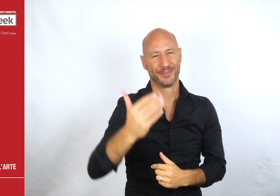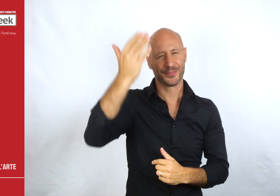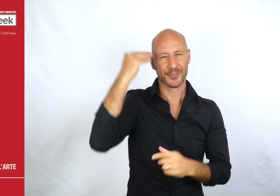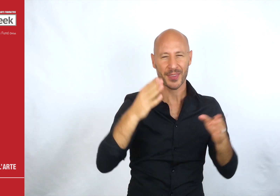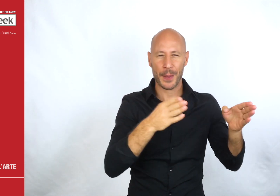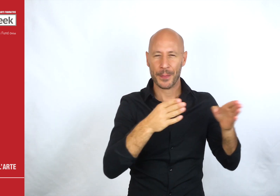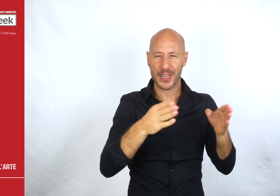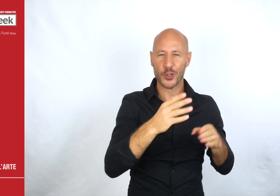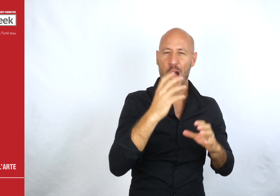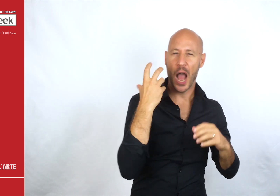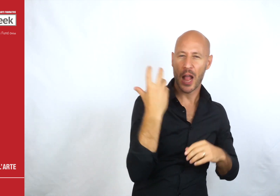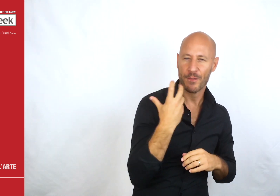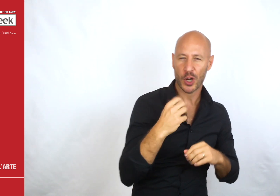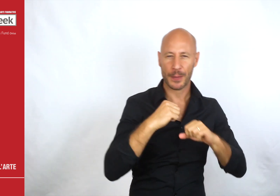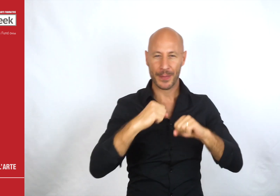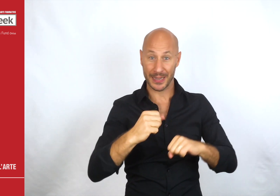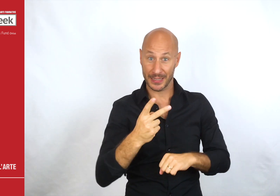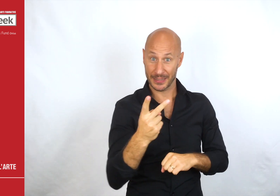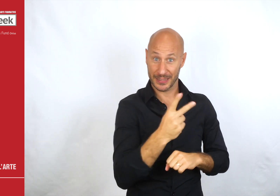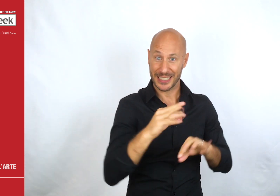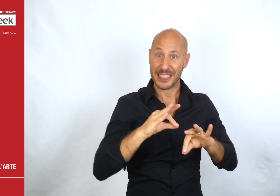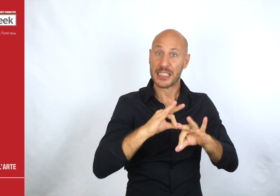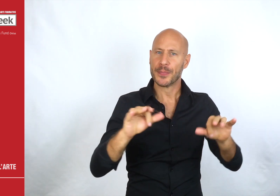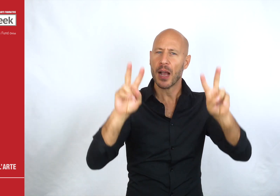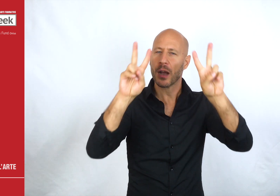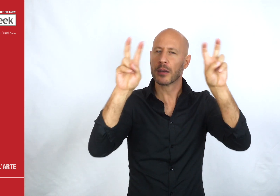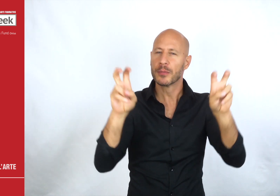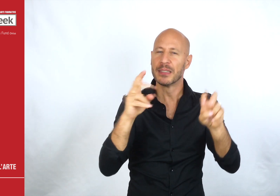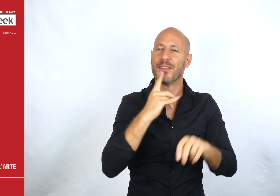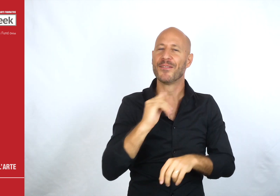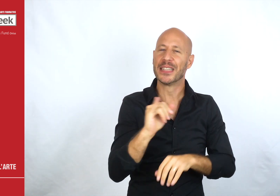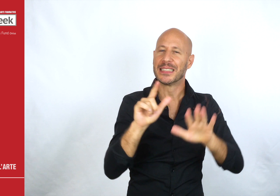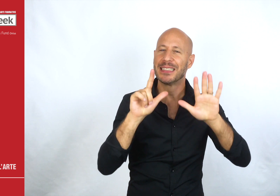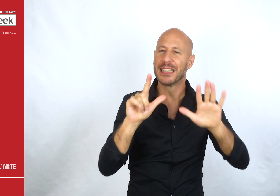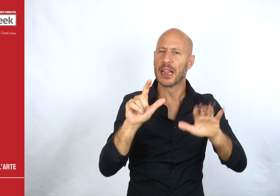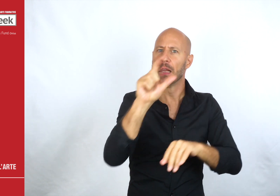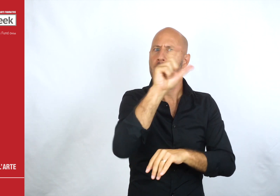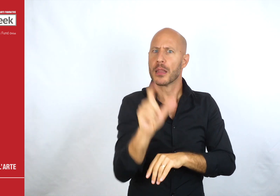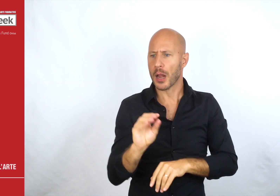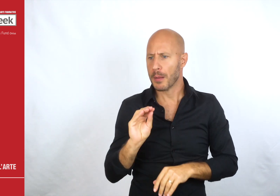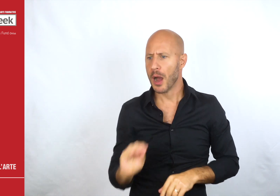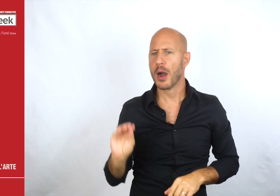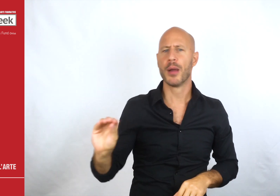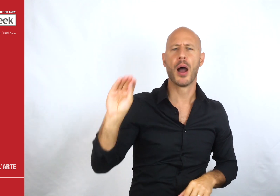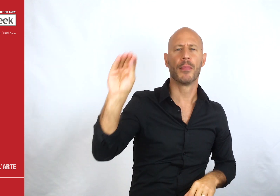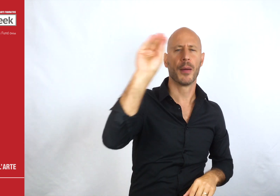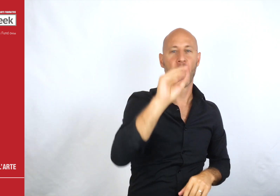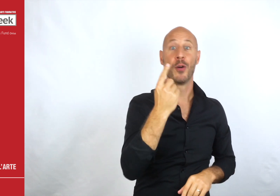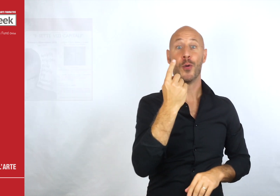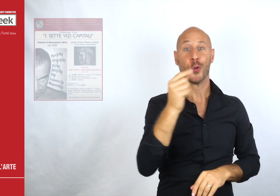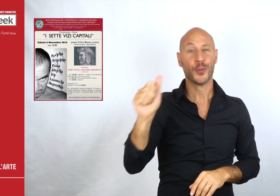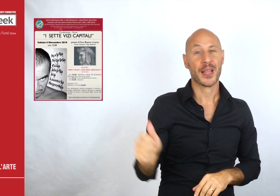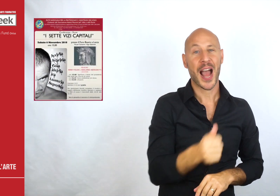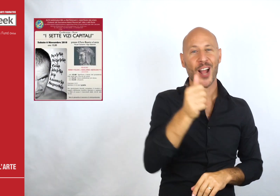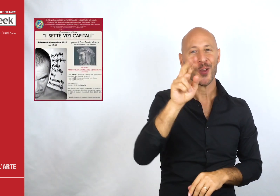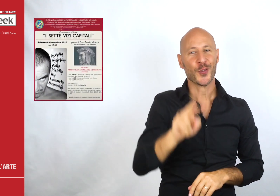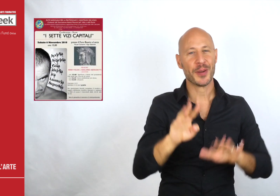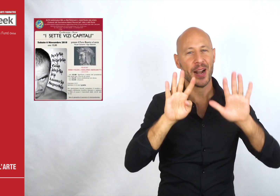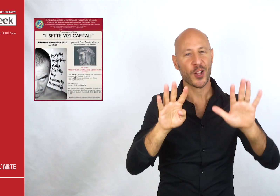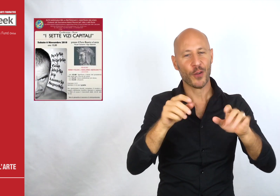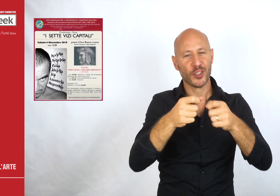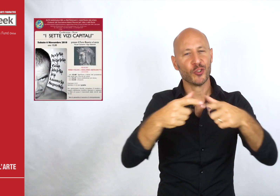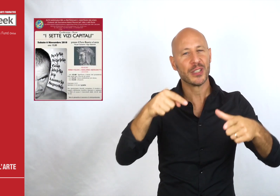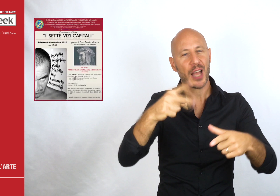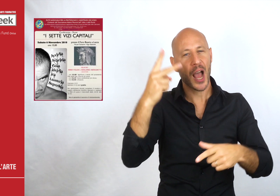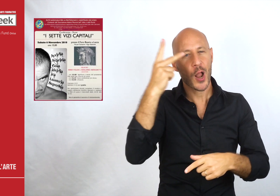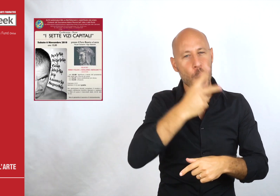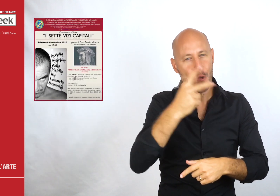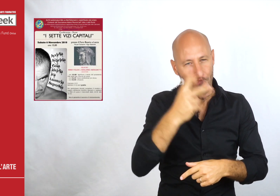Anni fa Anna Folchi e Emiliano Mereghetti tennero un ciclo di seminari su: “I 7 vizi capitali” in varie città tra cui, nel 2009, Lucca.